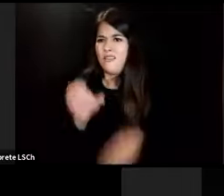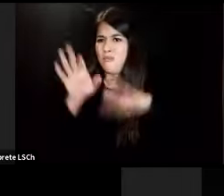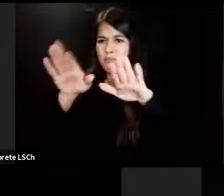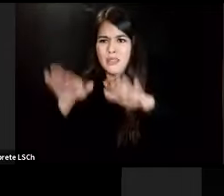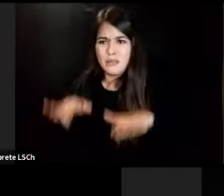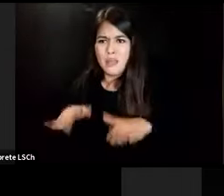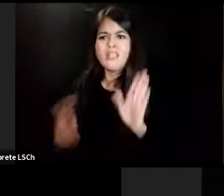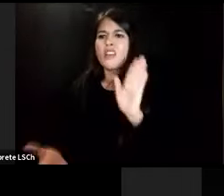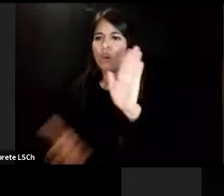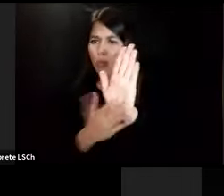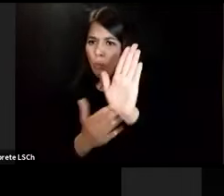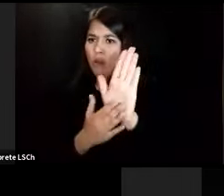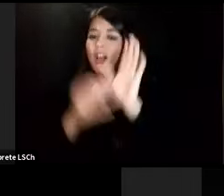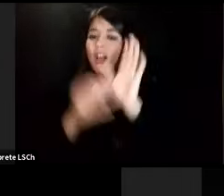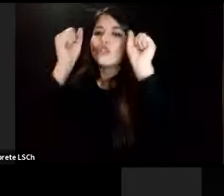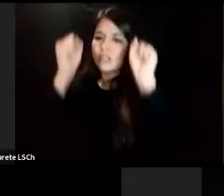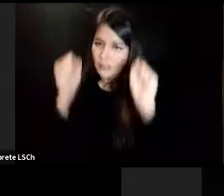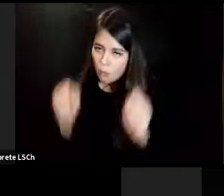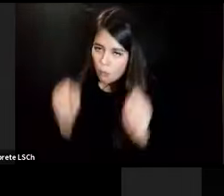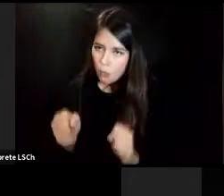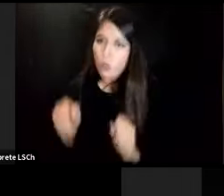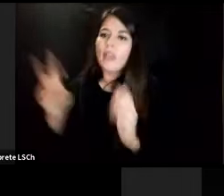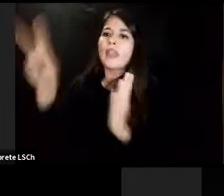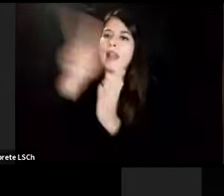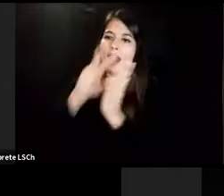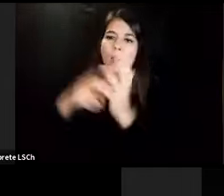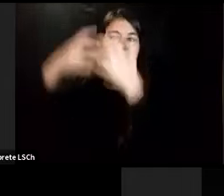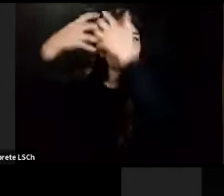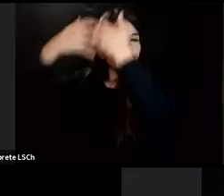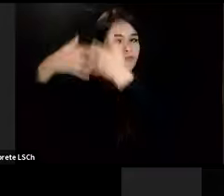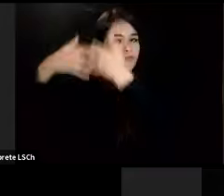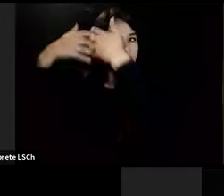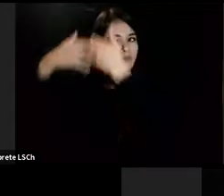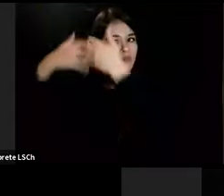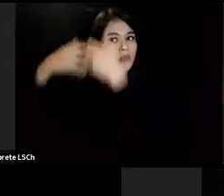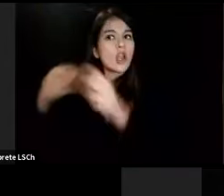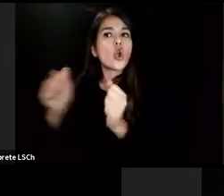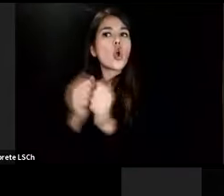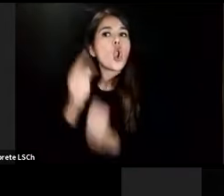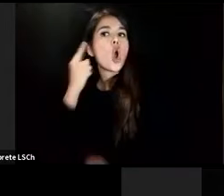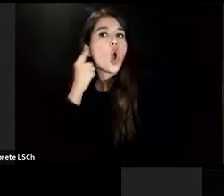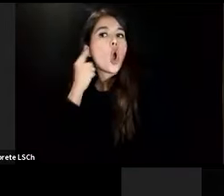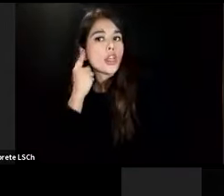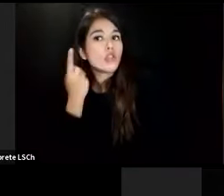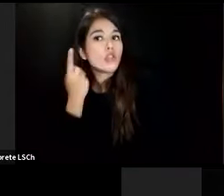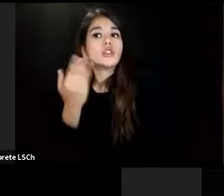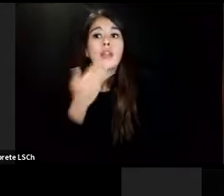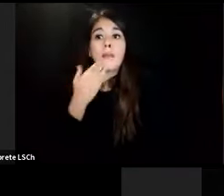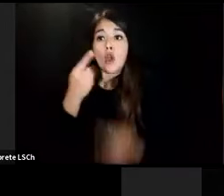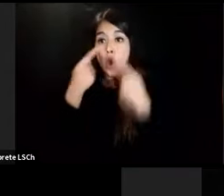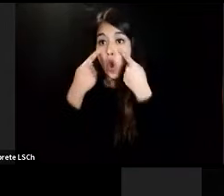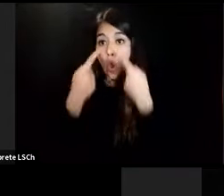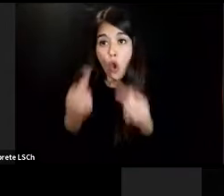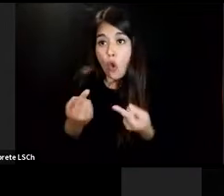en profundidad con los oídos tanto como se puede leer en profundidad con los ojos, o lo mismo, al revés ¿No?